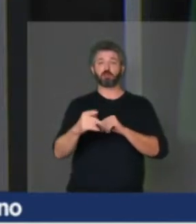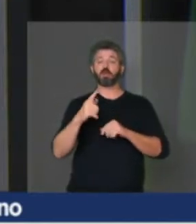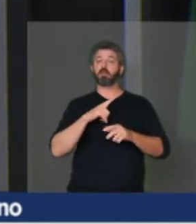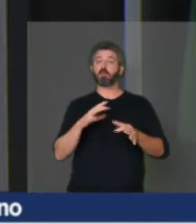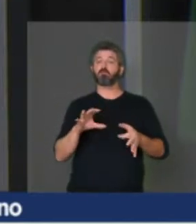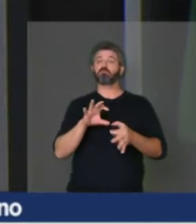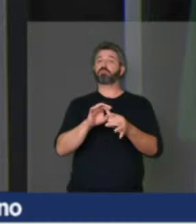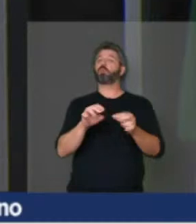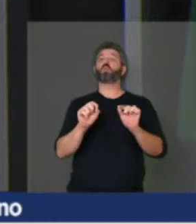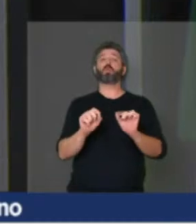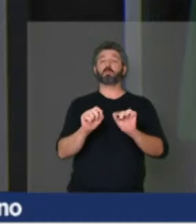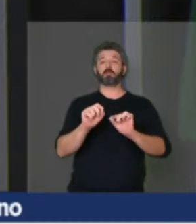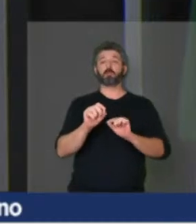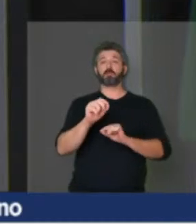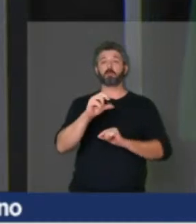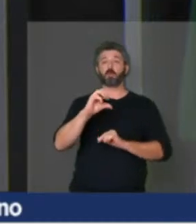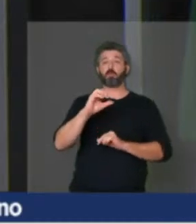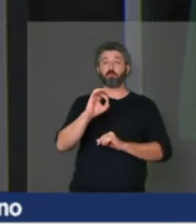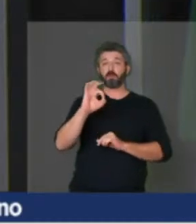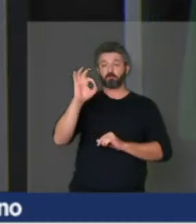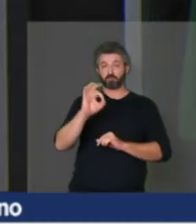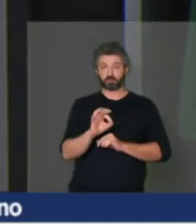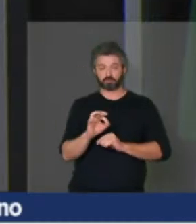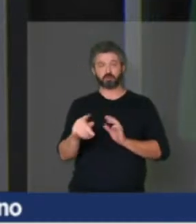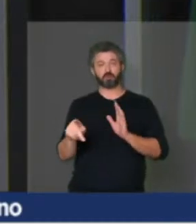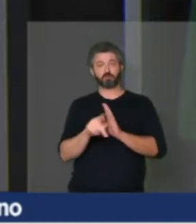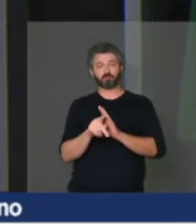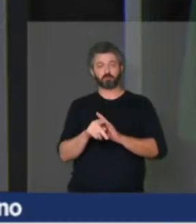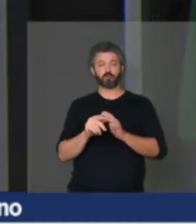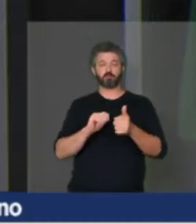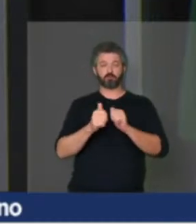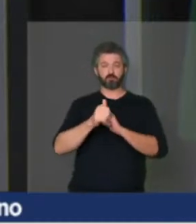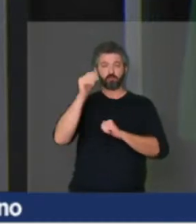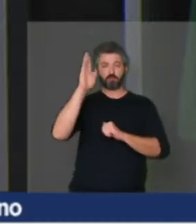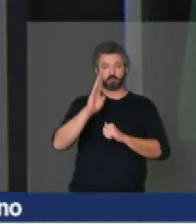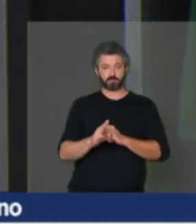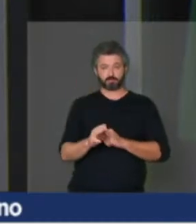90% DOS PÓDIOS DO BRASIL. DAS 21 MEDALHAS CONQUISTADAS NO JAPÃO, 19 TEM PARTICIPAÇÃO DE ATLETAS COM O APOIO DO